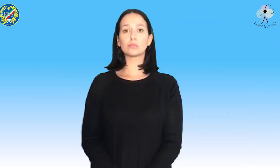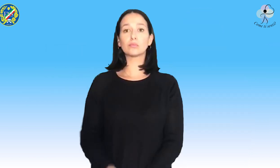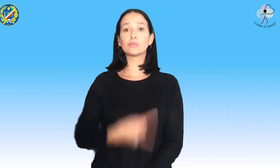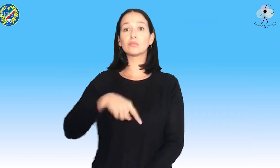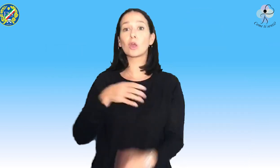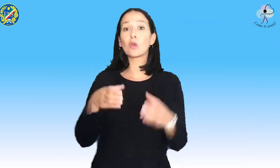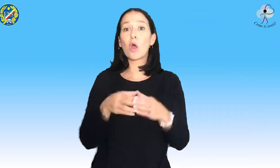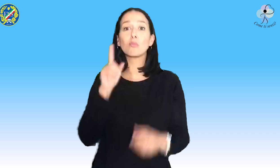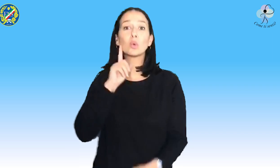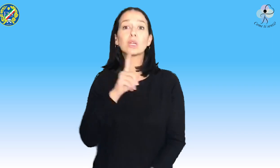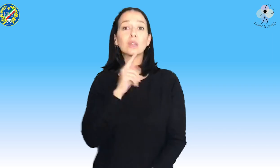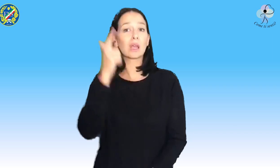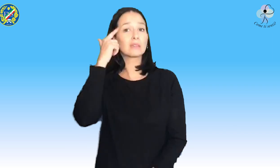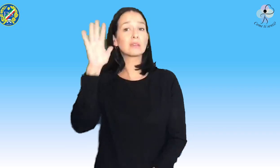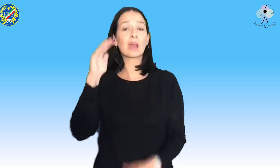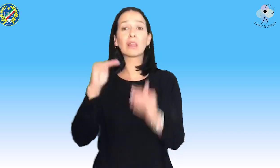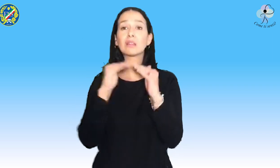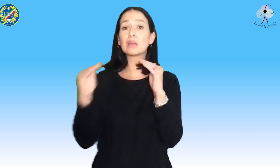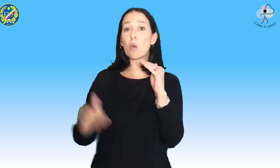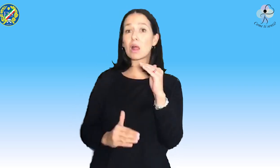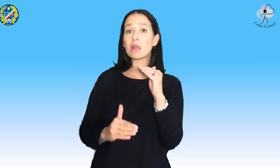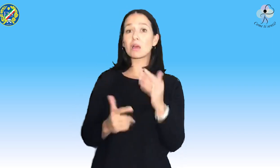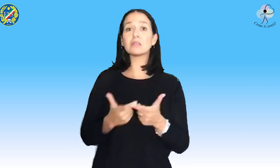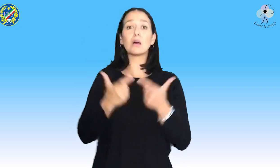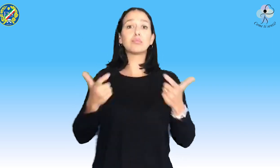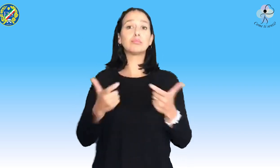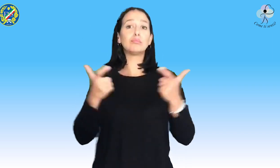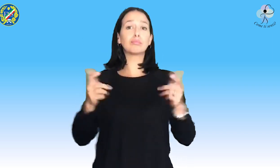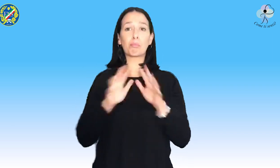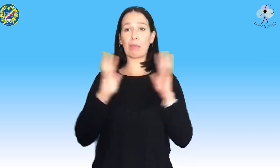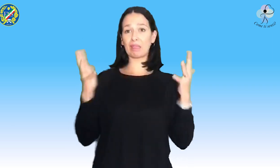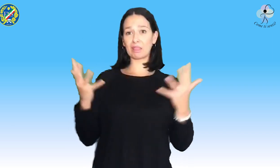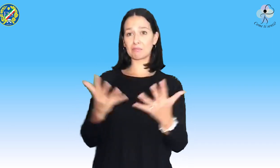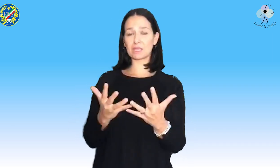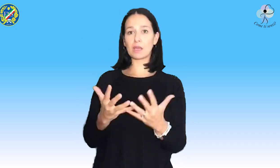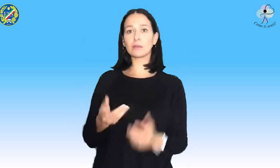Come comunità sorda sappiamo bene che le disuguaglianze tra persone contribuiscono alla diffusione delle pandemie.